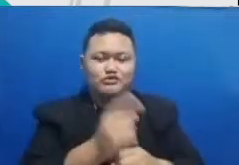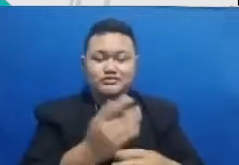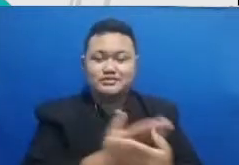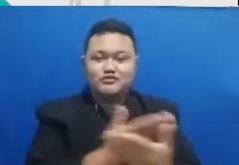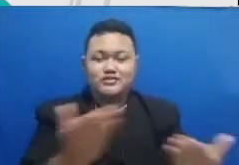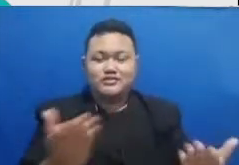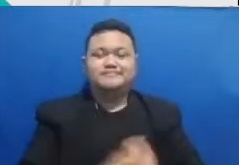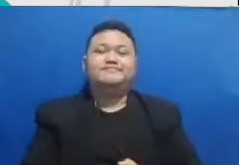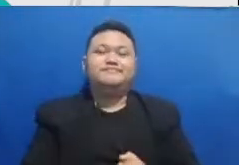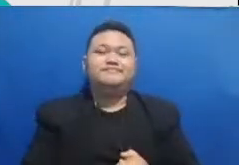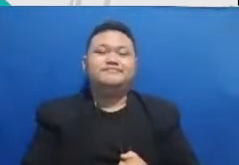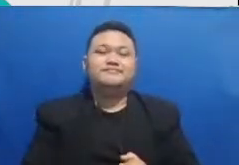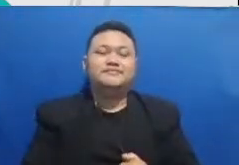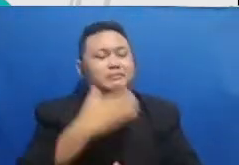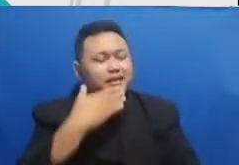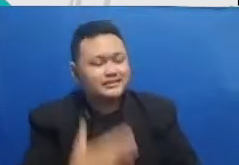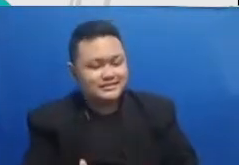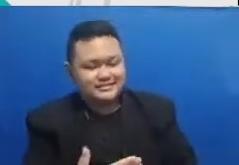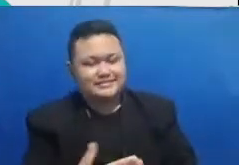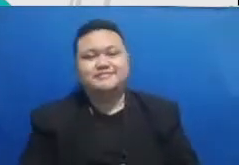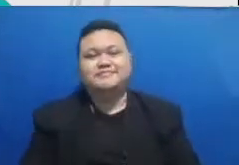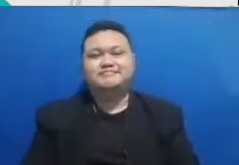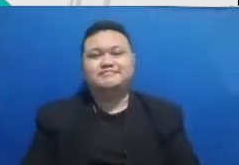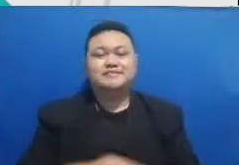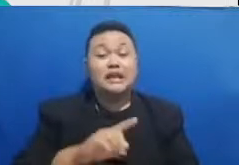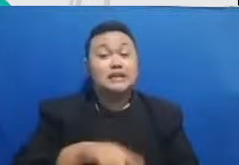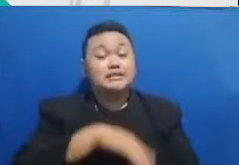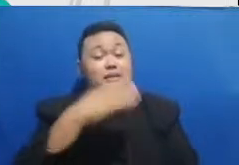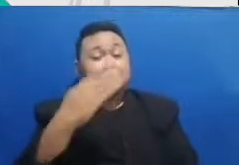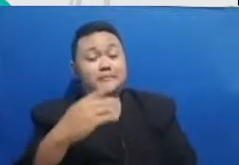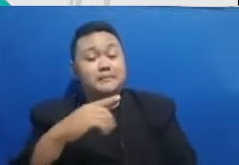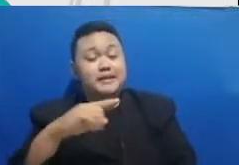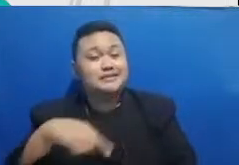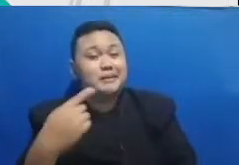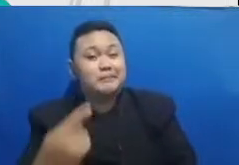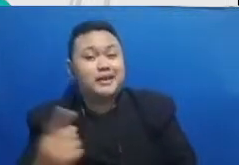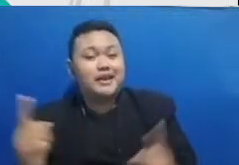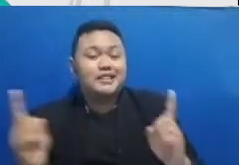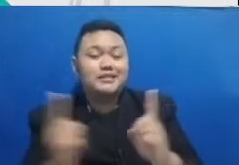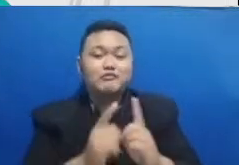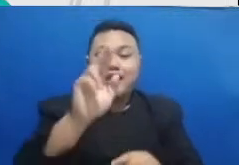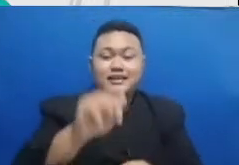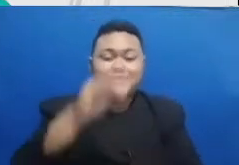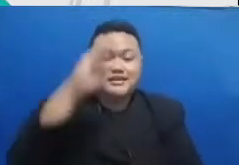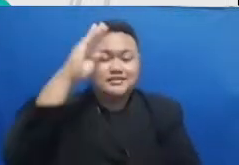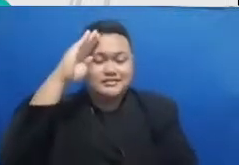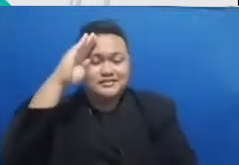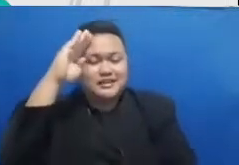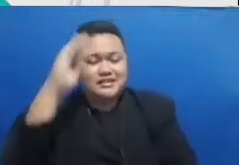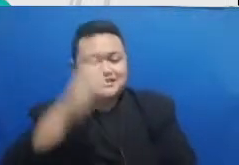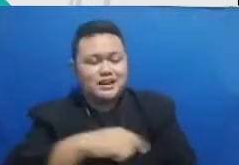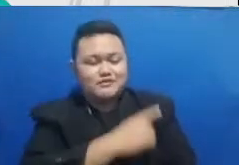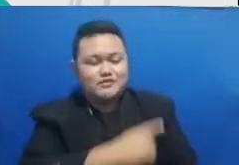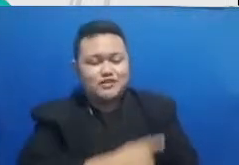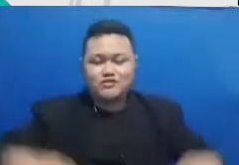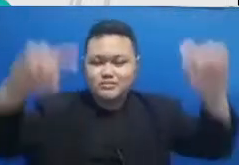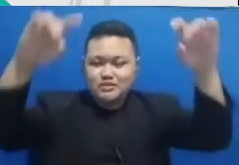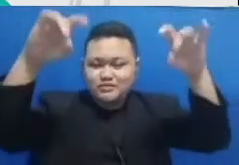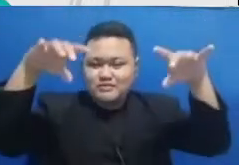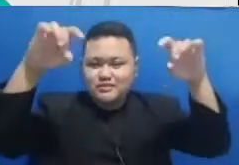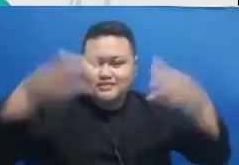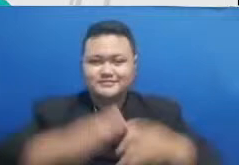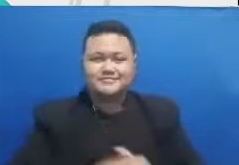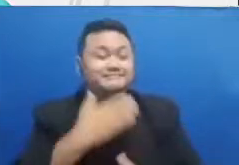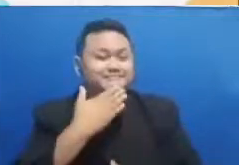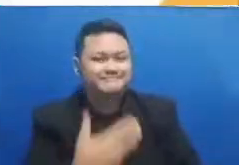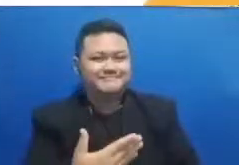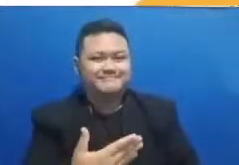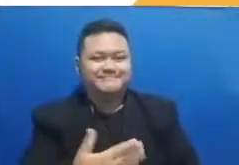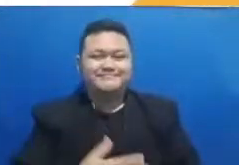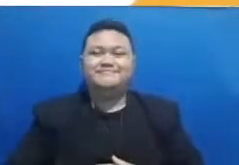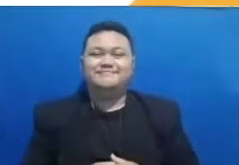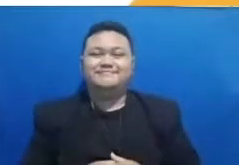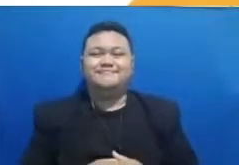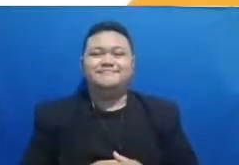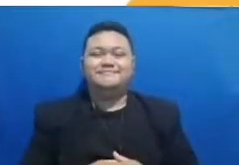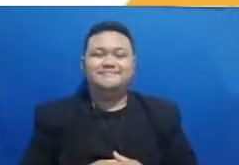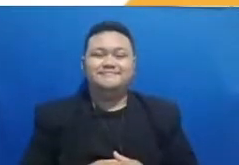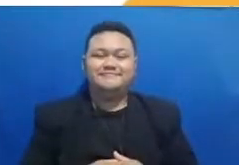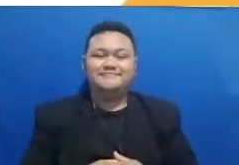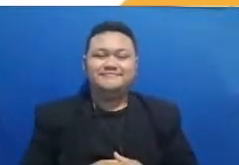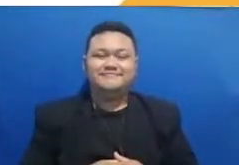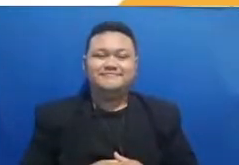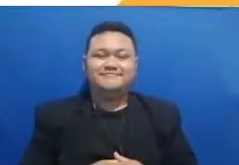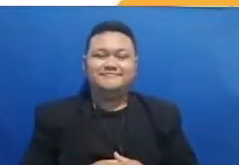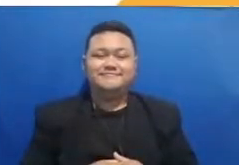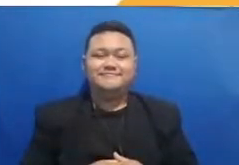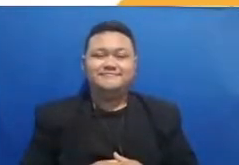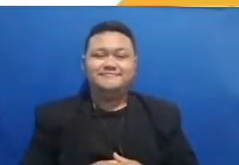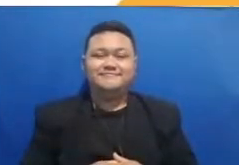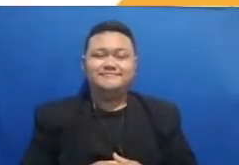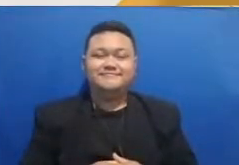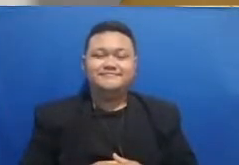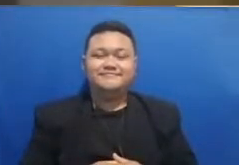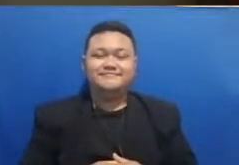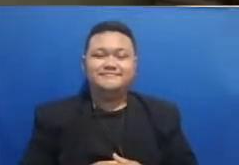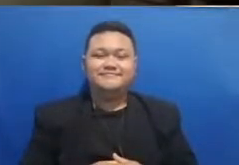episode yang berikutnya Saya ucapkan terima kasih assalamualaikum warahmatullahi wabarakatuh nggak